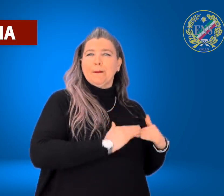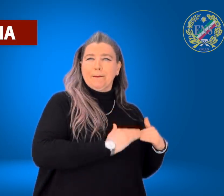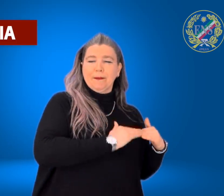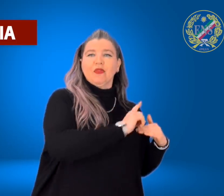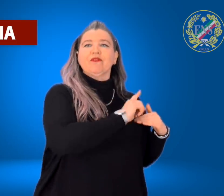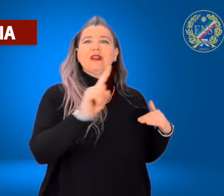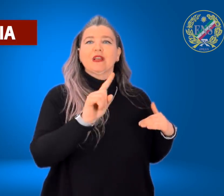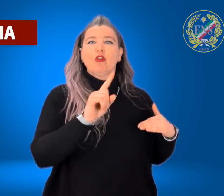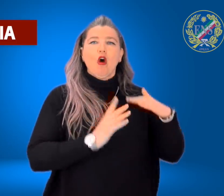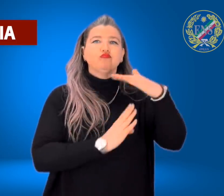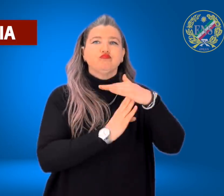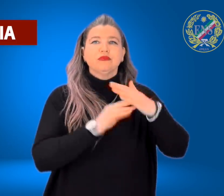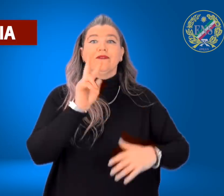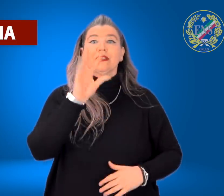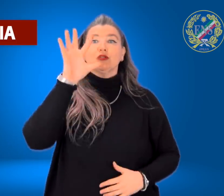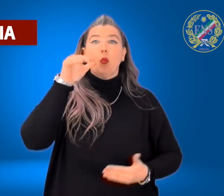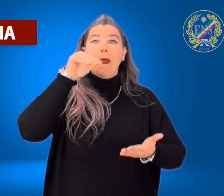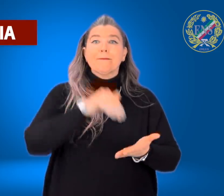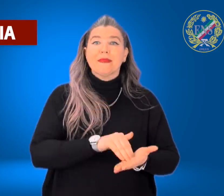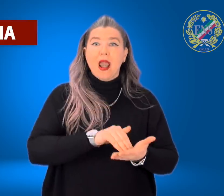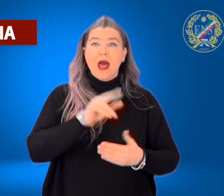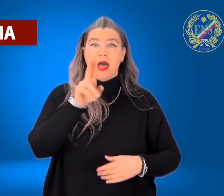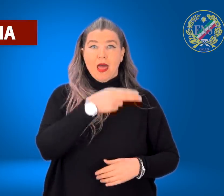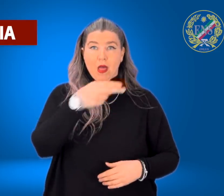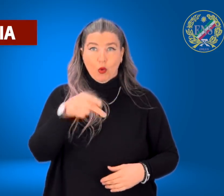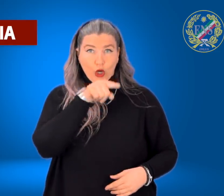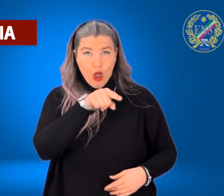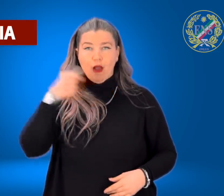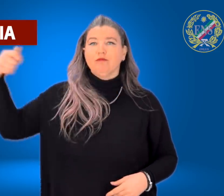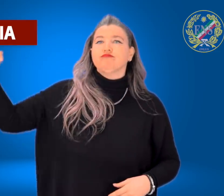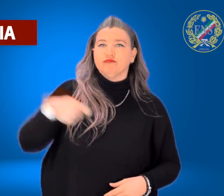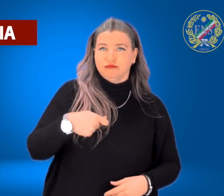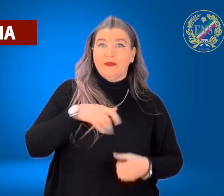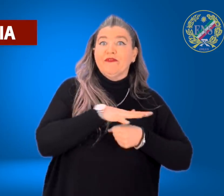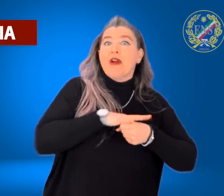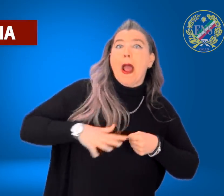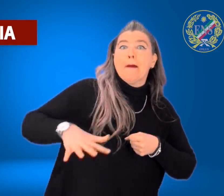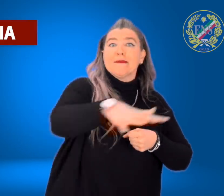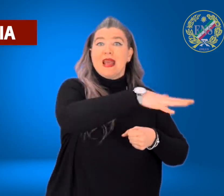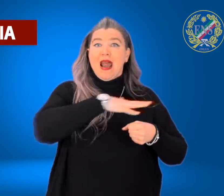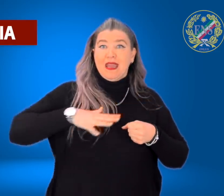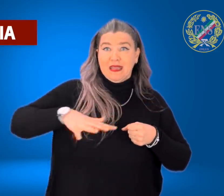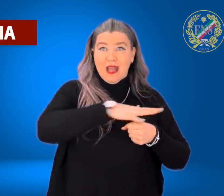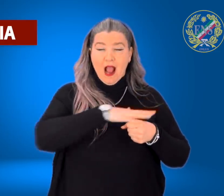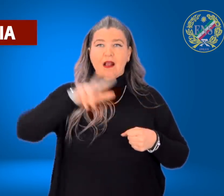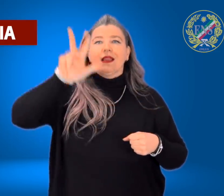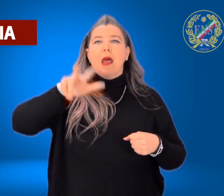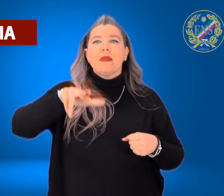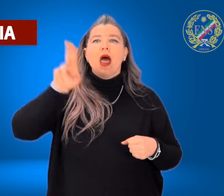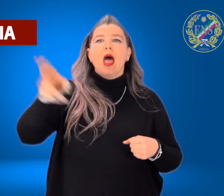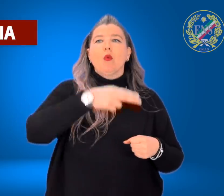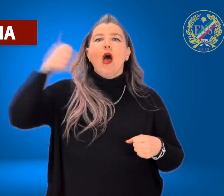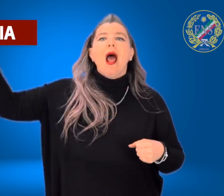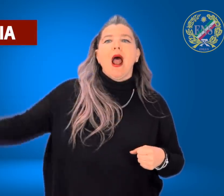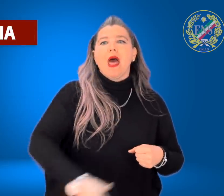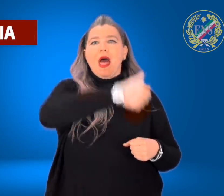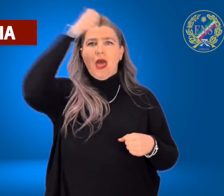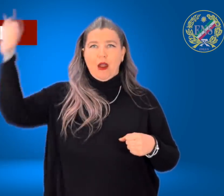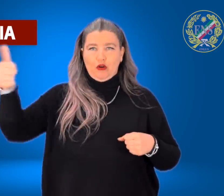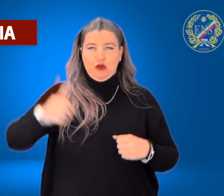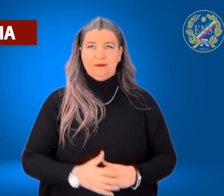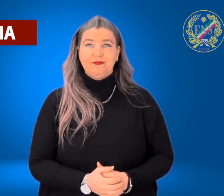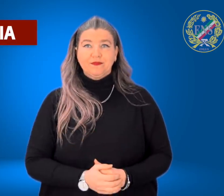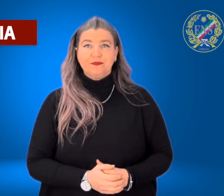3.000 euro per i nuclei familiari con modello ISEE di valore fino a 25.000 euro.